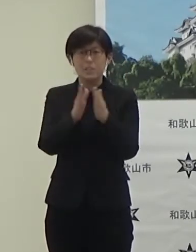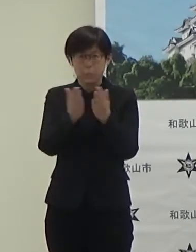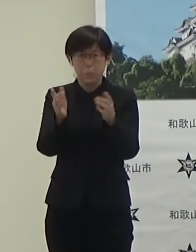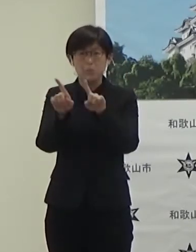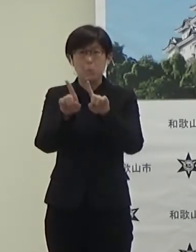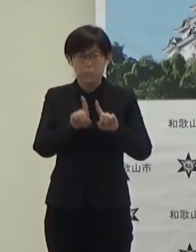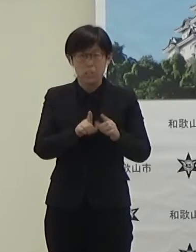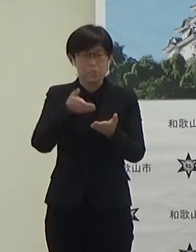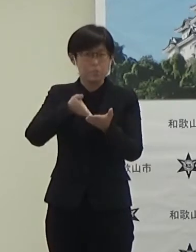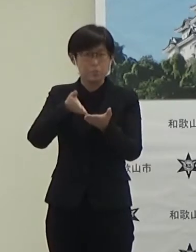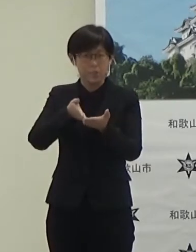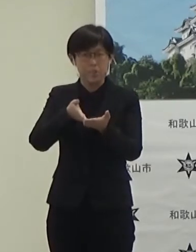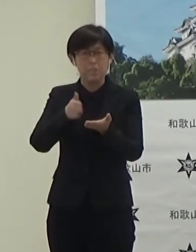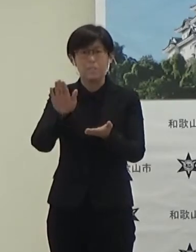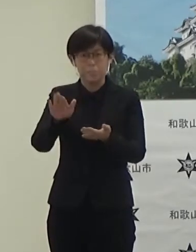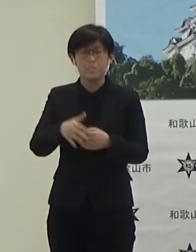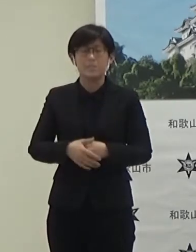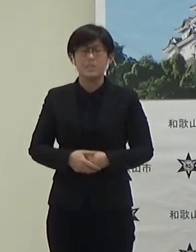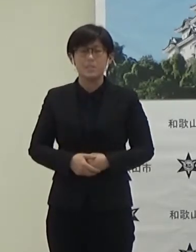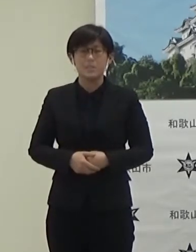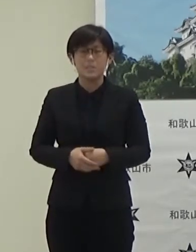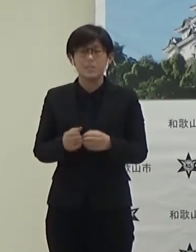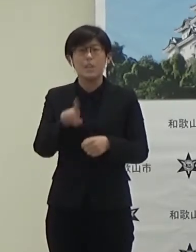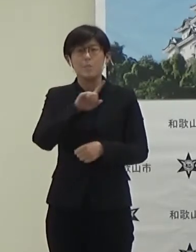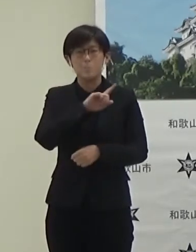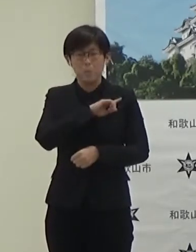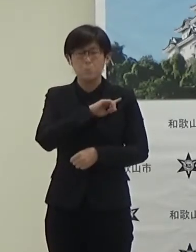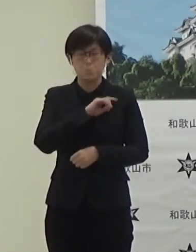まず新型コロナの状況でございます。